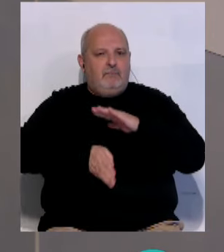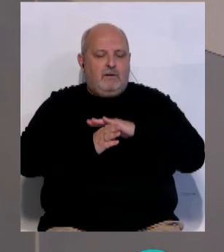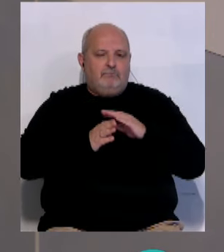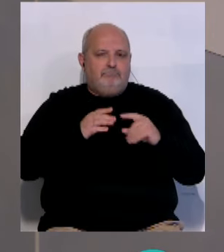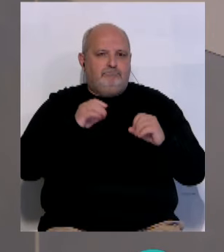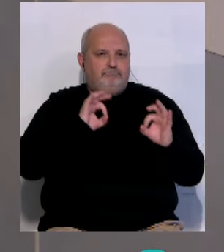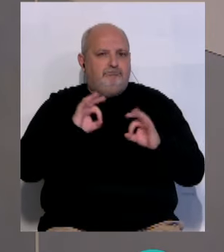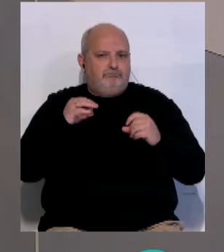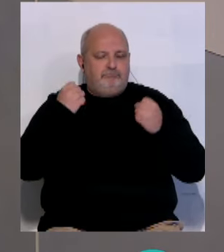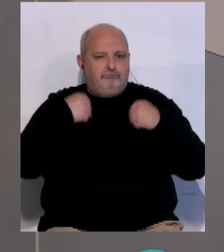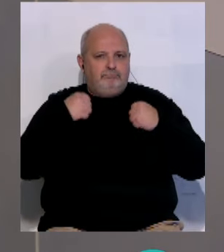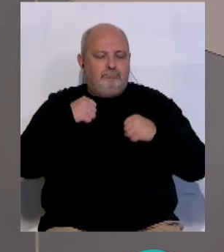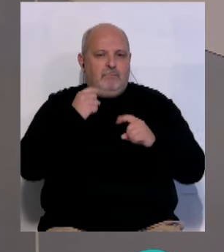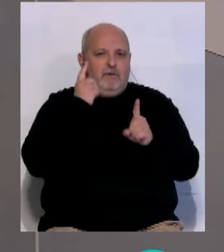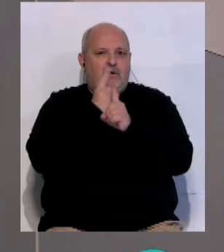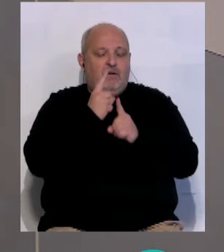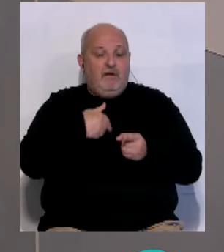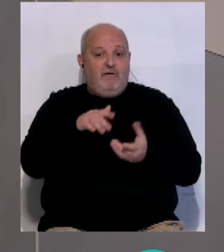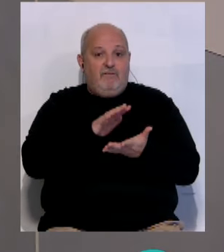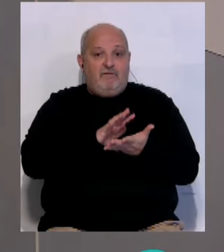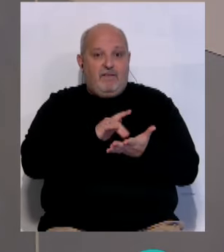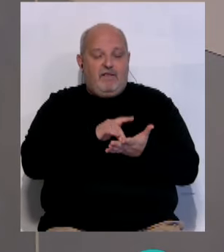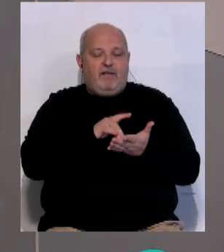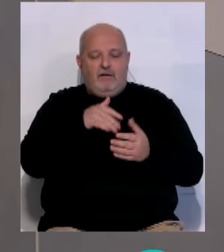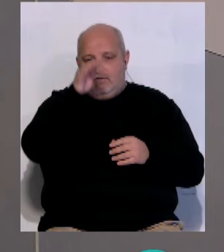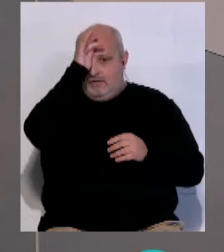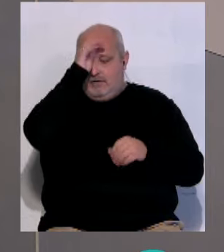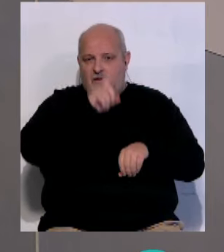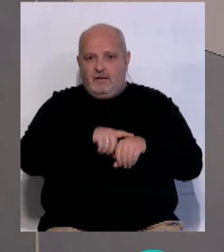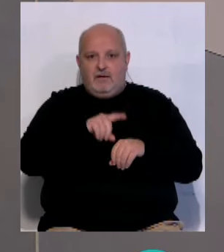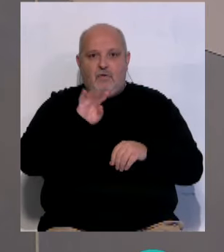la preparación del choque que le mide al Valencia cruz de fútbol el domingo a partir de las 4:15 de